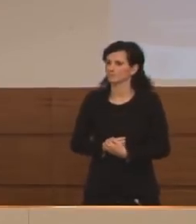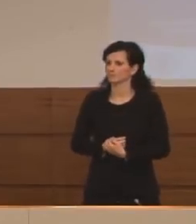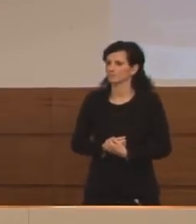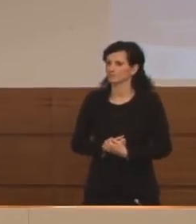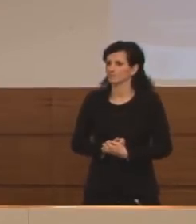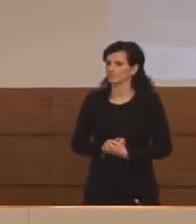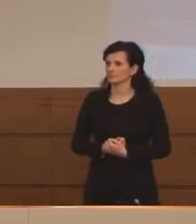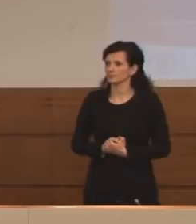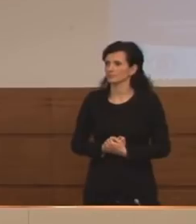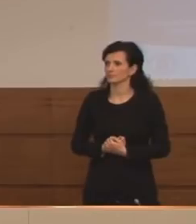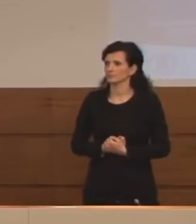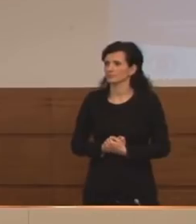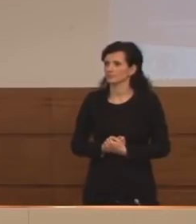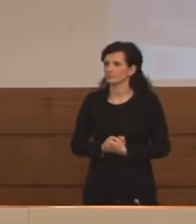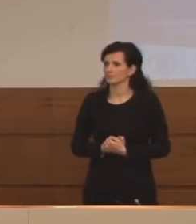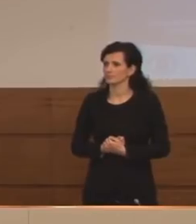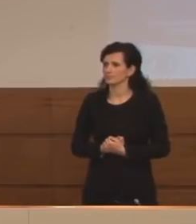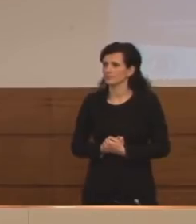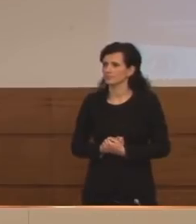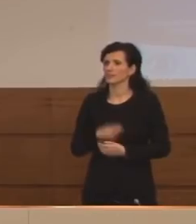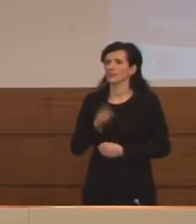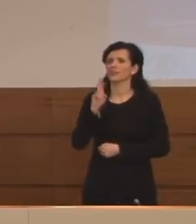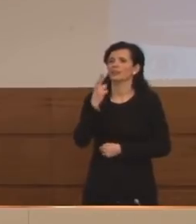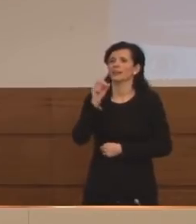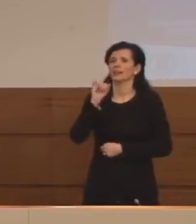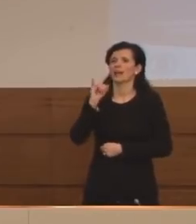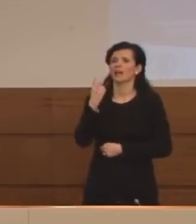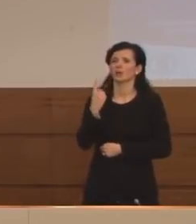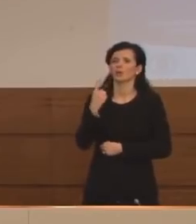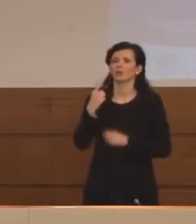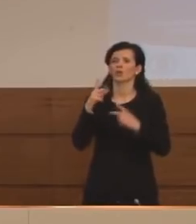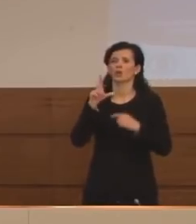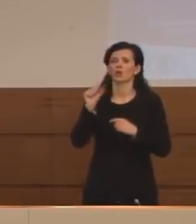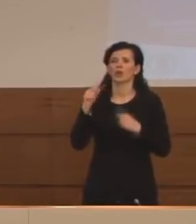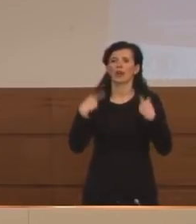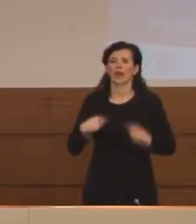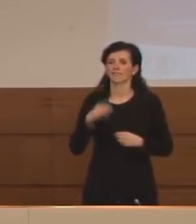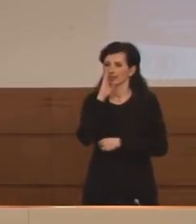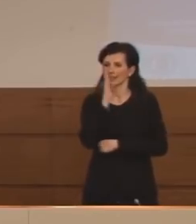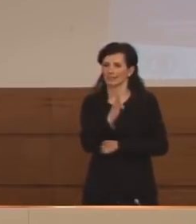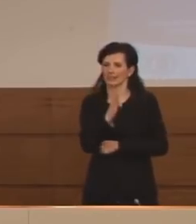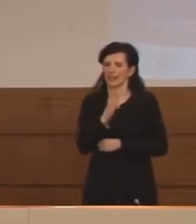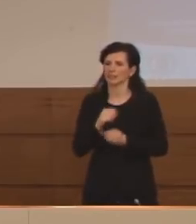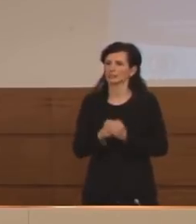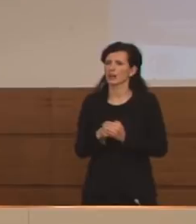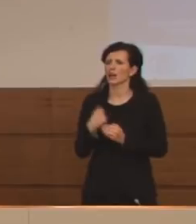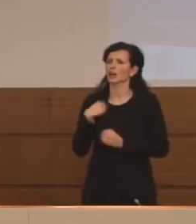Ilenia Petracalvina di RaiUno, La Vita in diretta. Io mi ricollego un po' al tema dei tamponi, però guardando al sud.